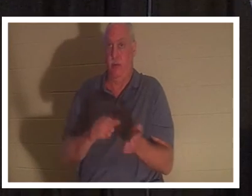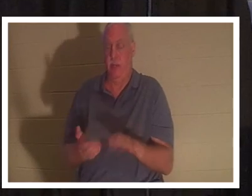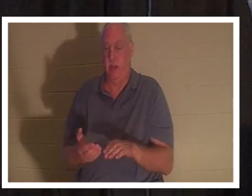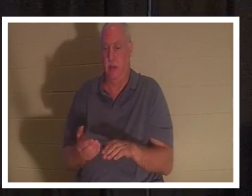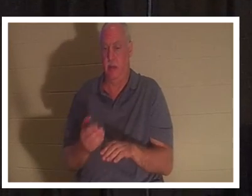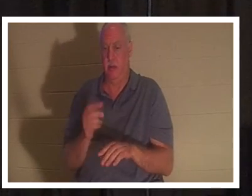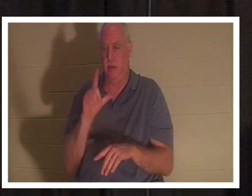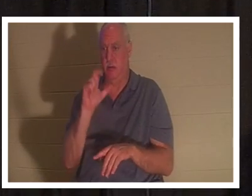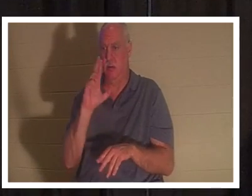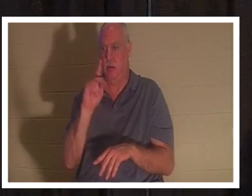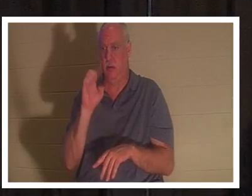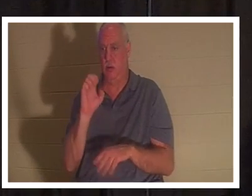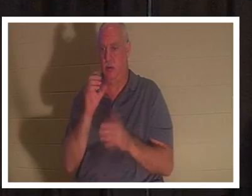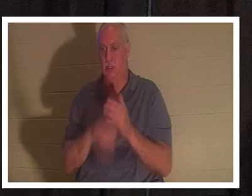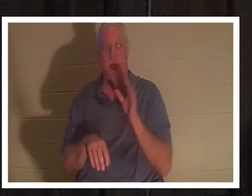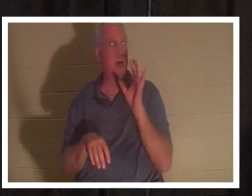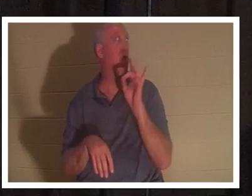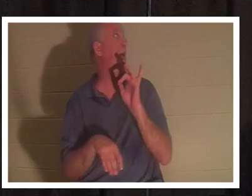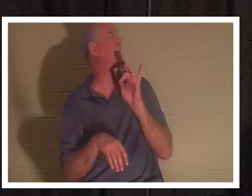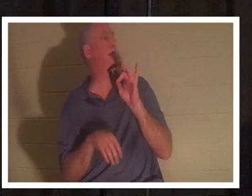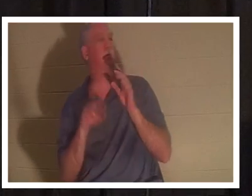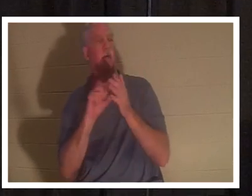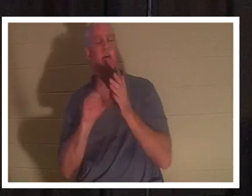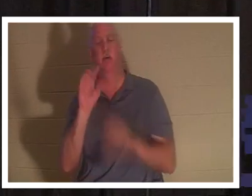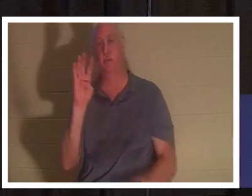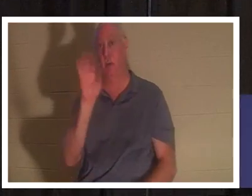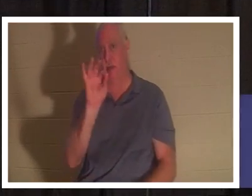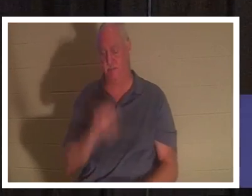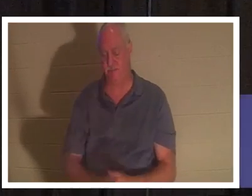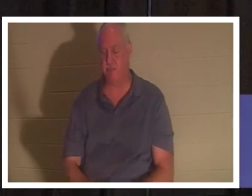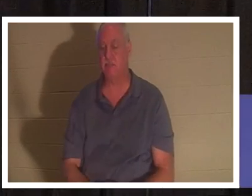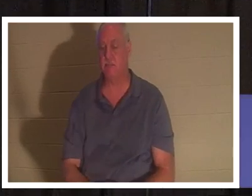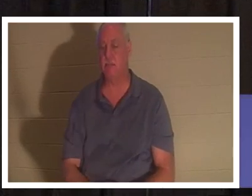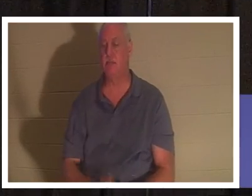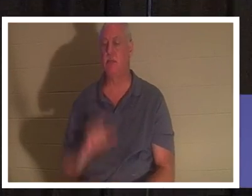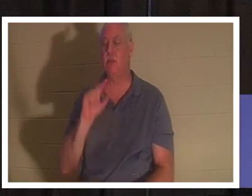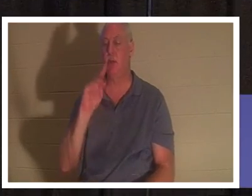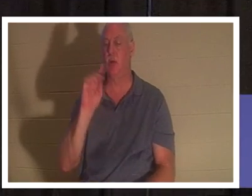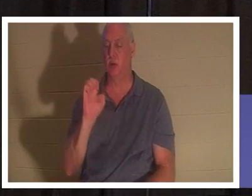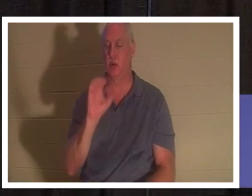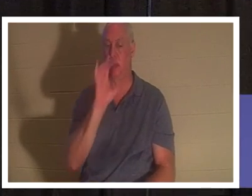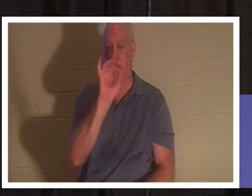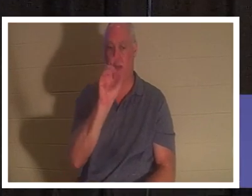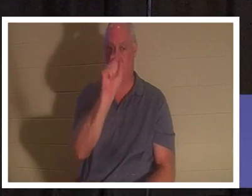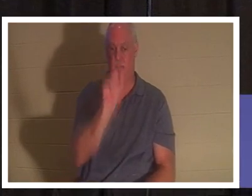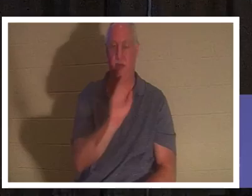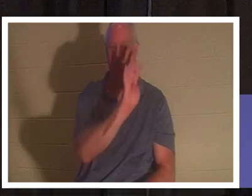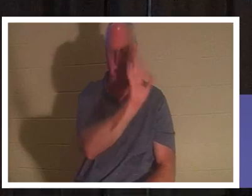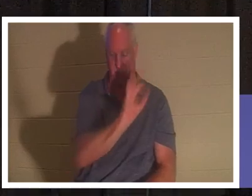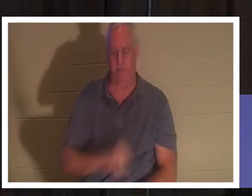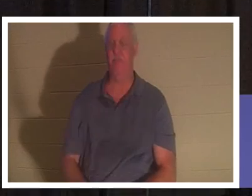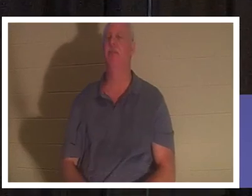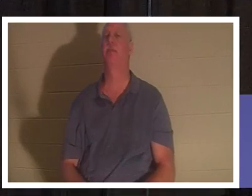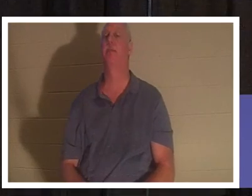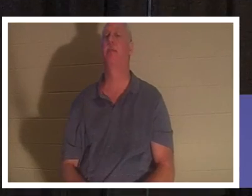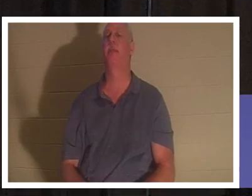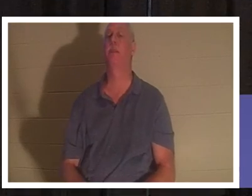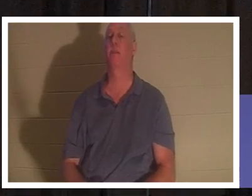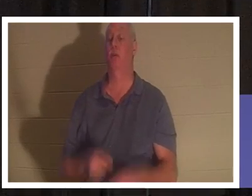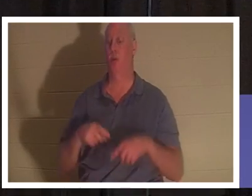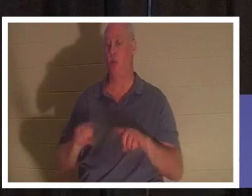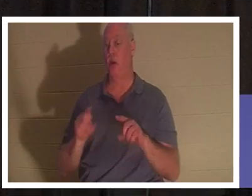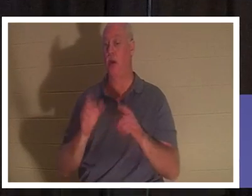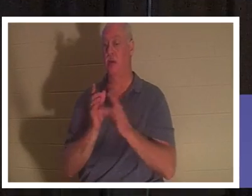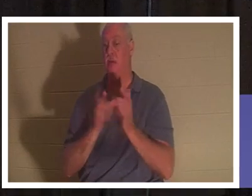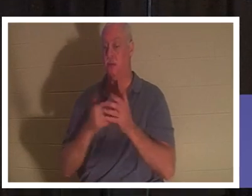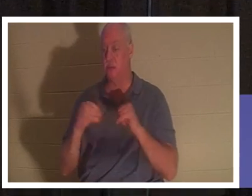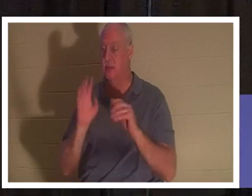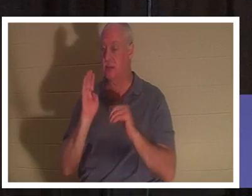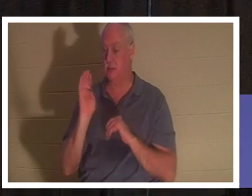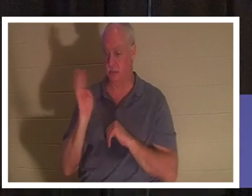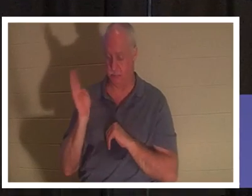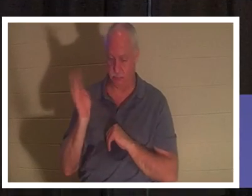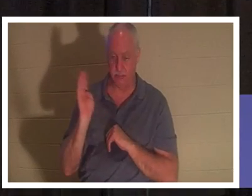。第 49 节。路加福音 8:49 说：“耶稣还在说话的时候，有一个人从